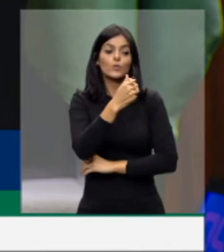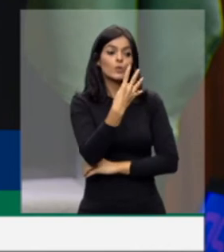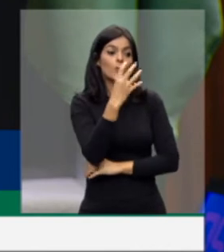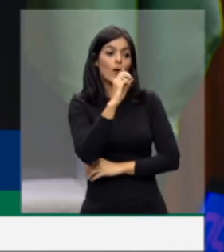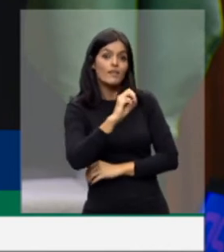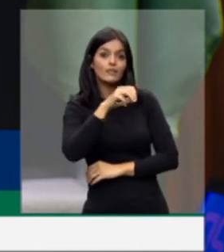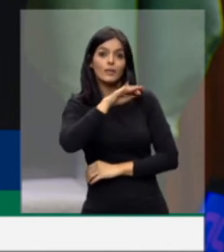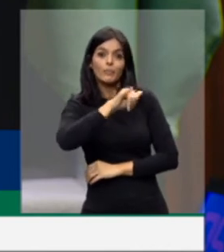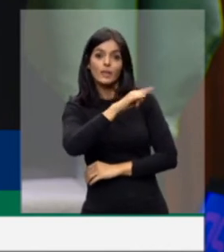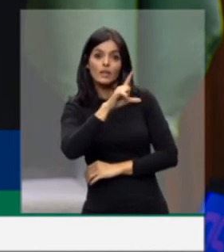COM 4 MILHÕES DE PROFISSIONAIS, 40 MILHÕES DE